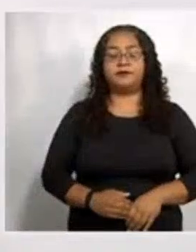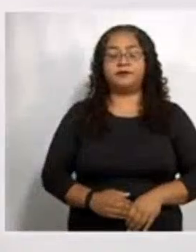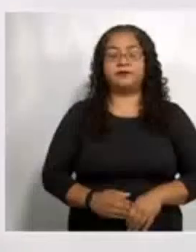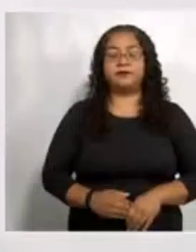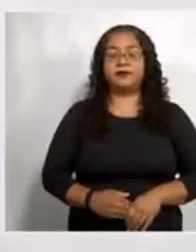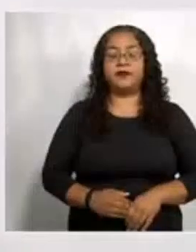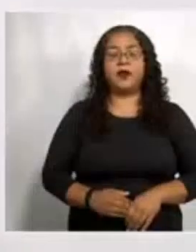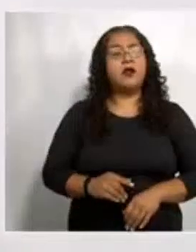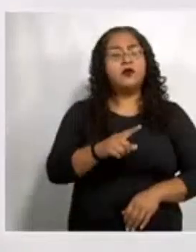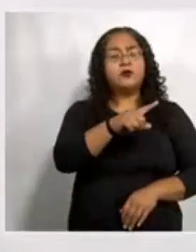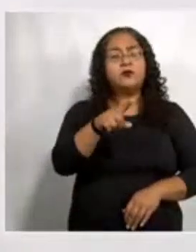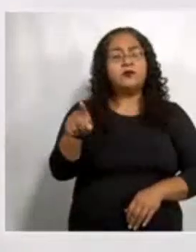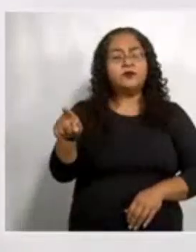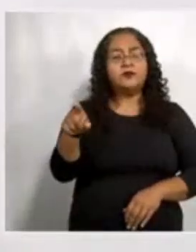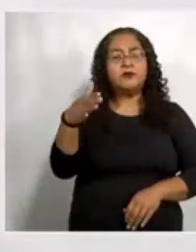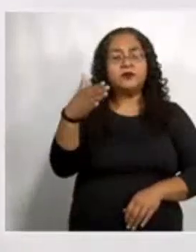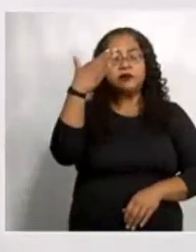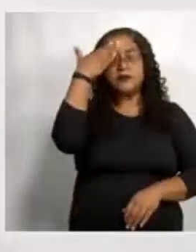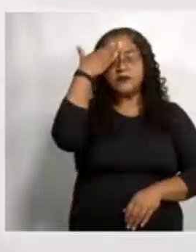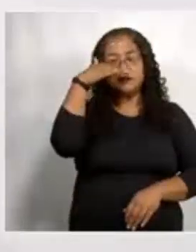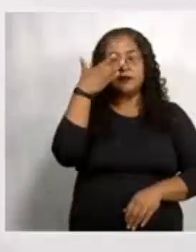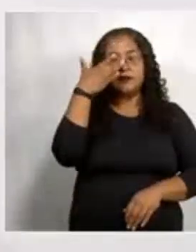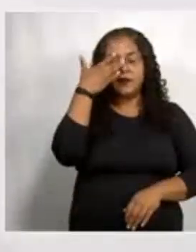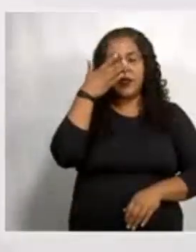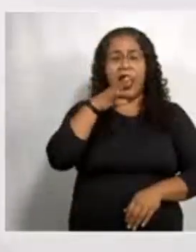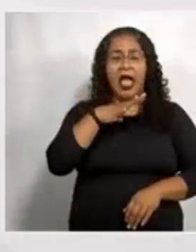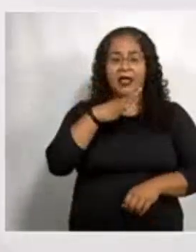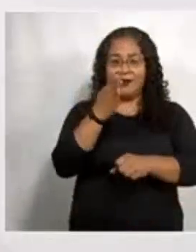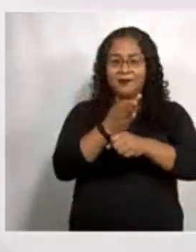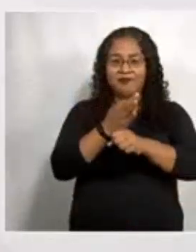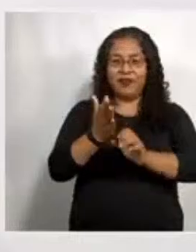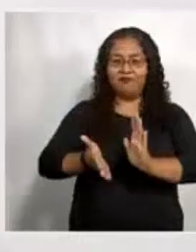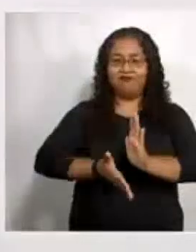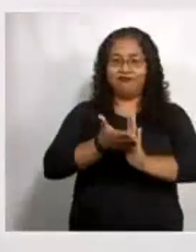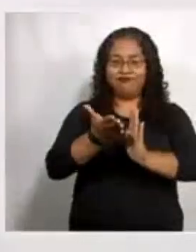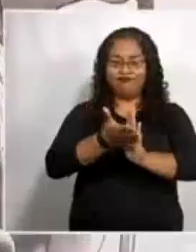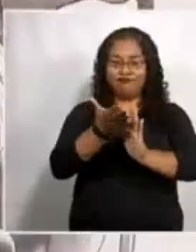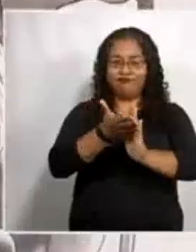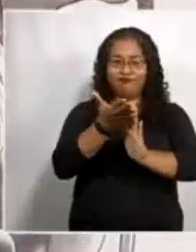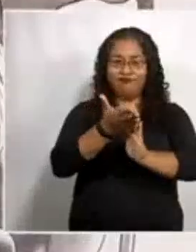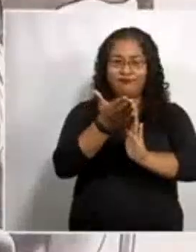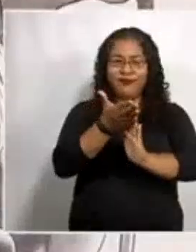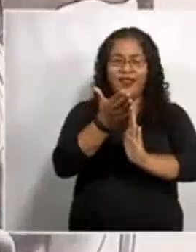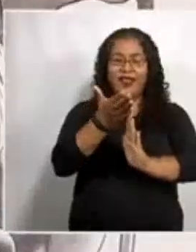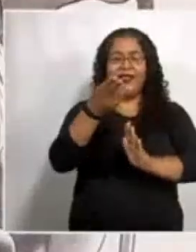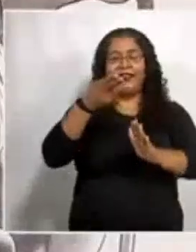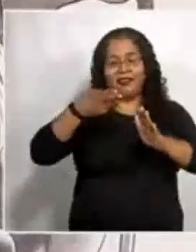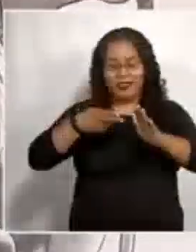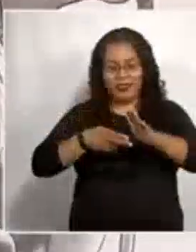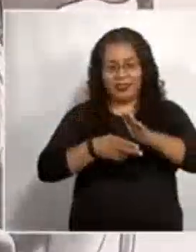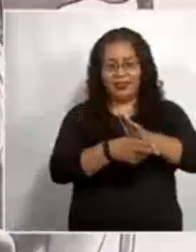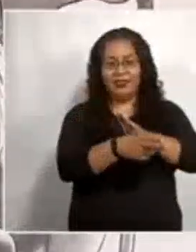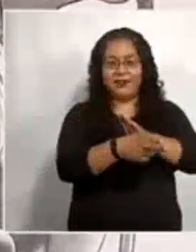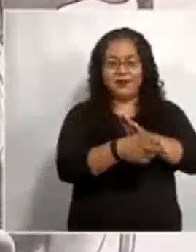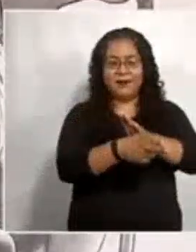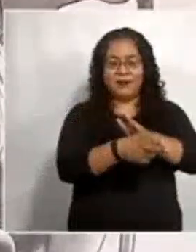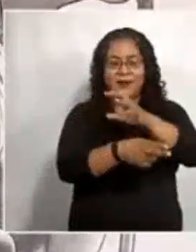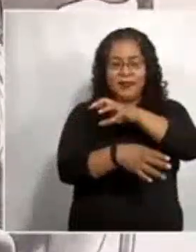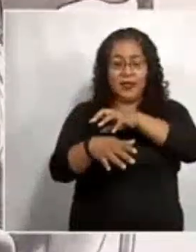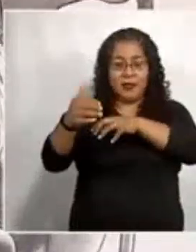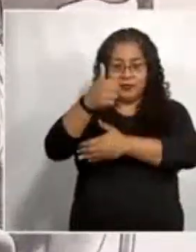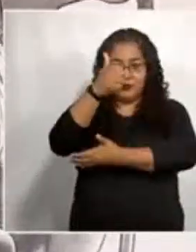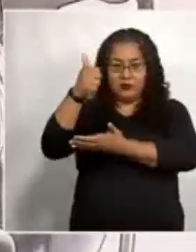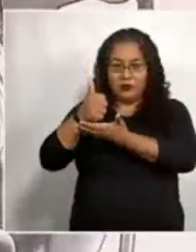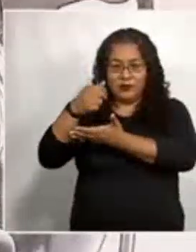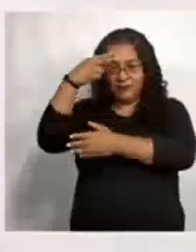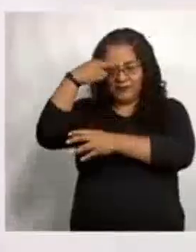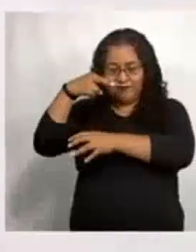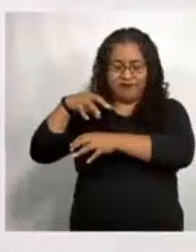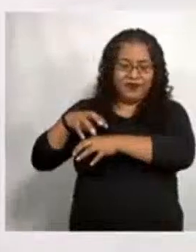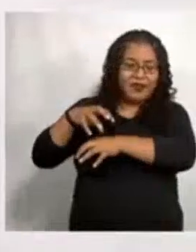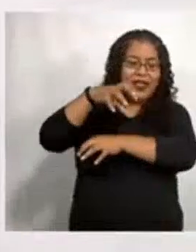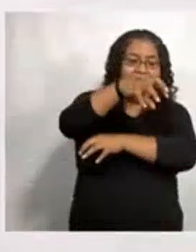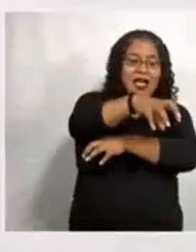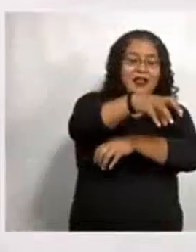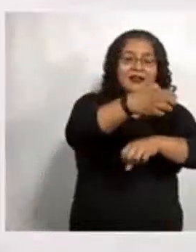ya saben que estamos construyendo el tren de pasajeros México Querétaro. Sí, saben. Bueno, ya